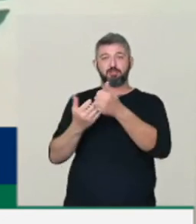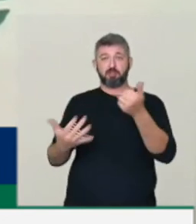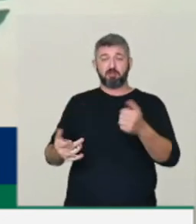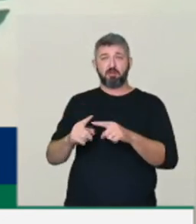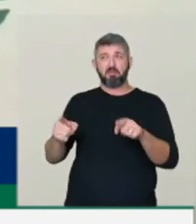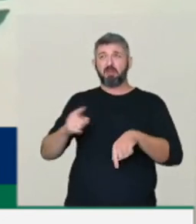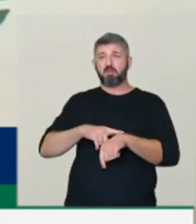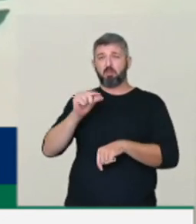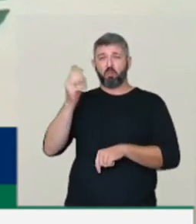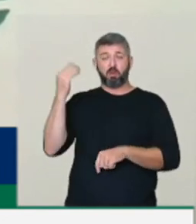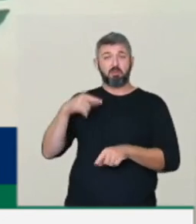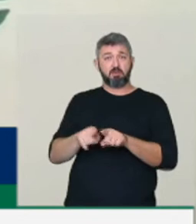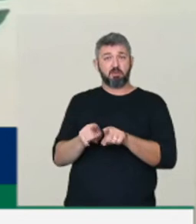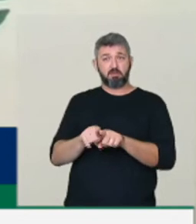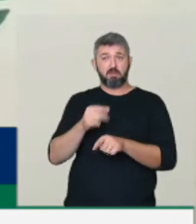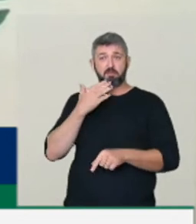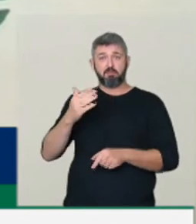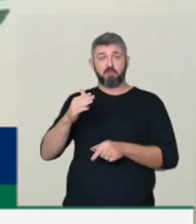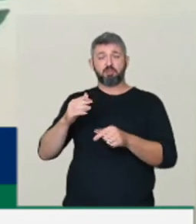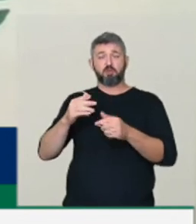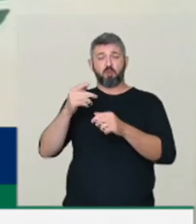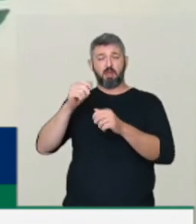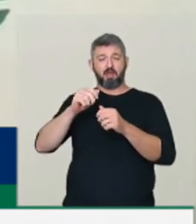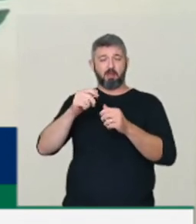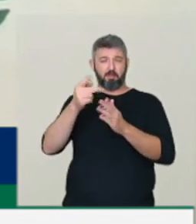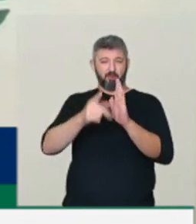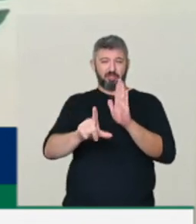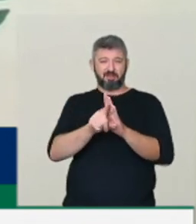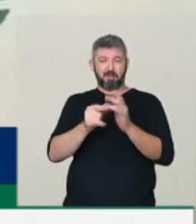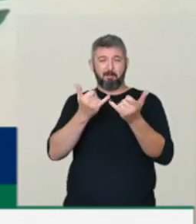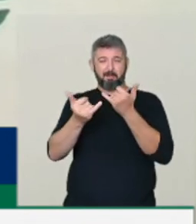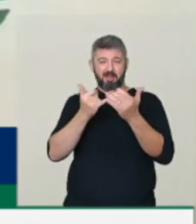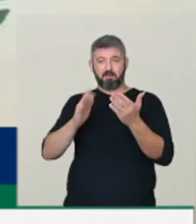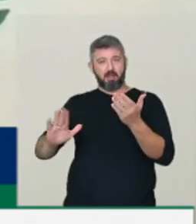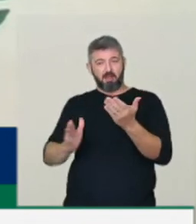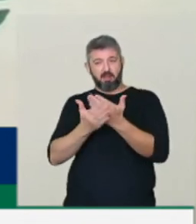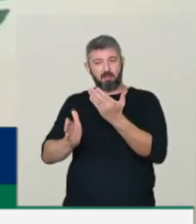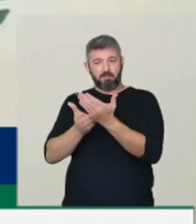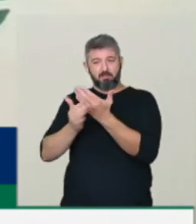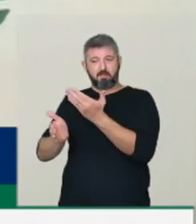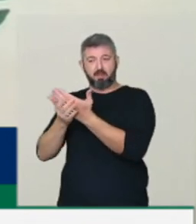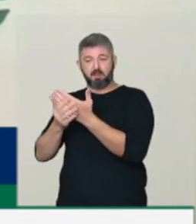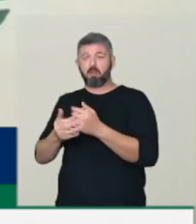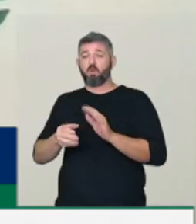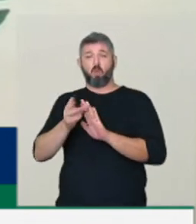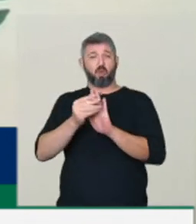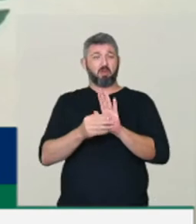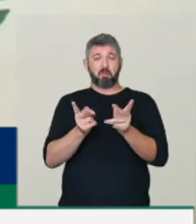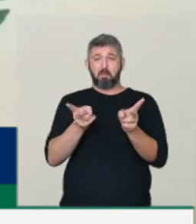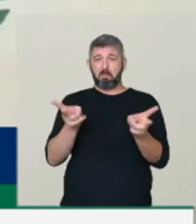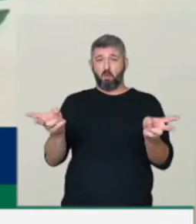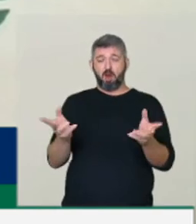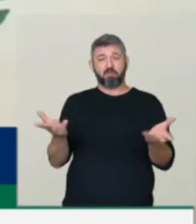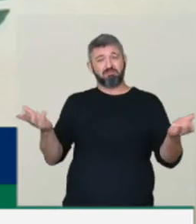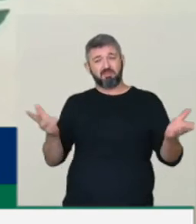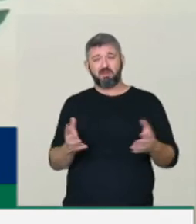MESA. E AGORA MAIS RECENTEMENTE PEDIDOS DE APENSAMENTO, PROJETOS SEMELHANTES, COM O MESMO TEOR,